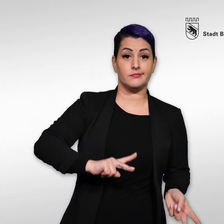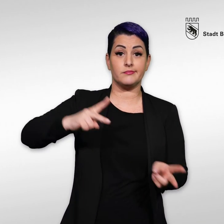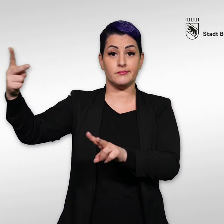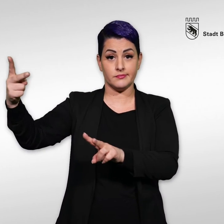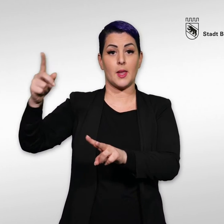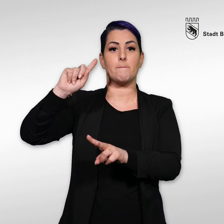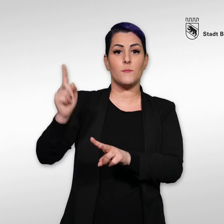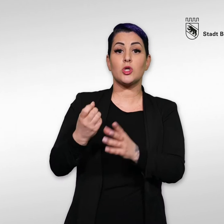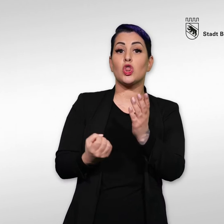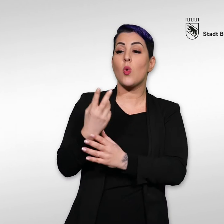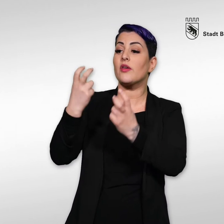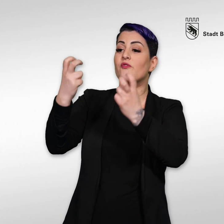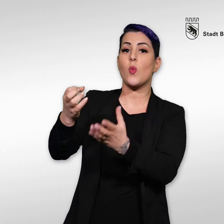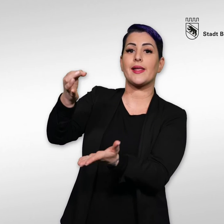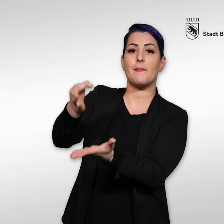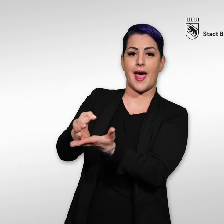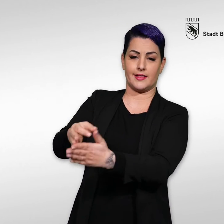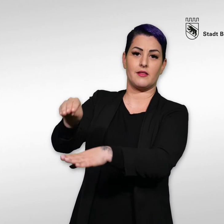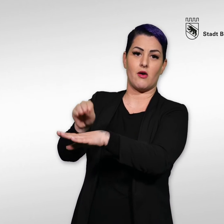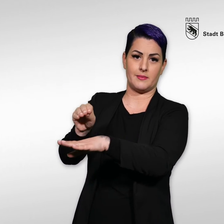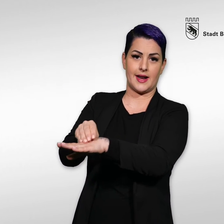Dann müssen Sie sich in der neuen Wohngemeinde anmelden.